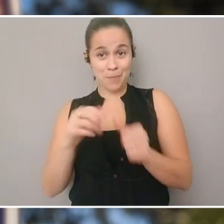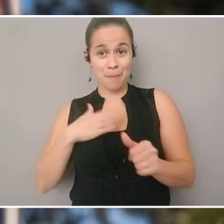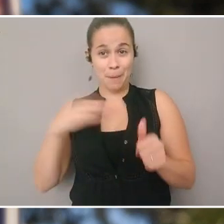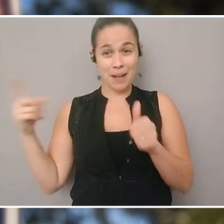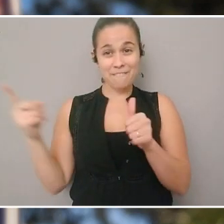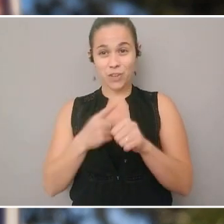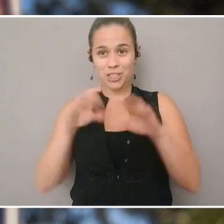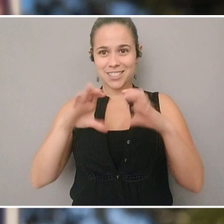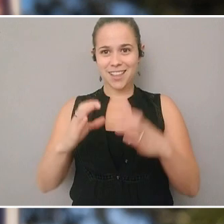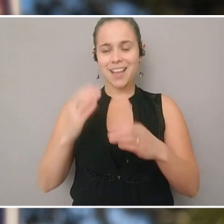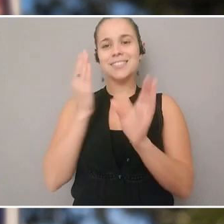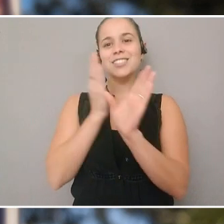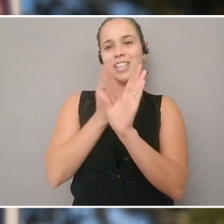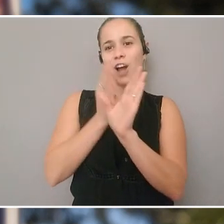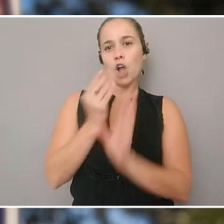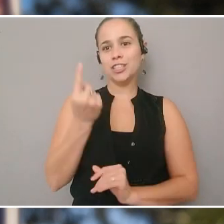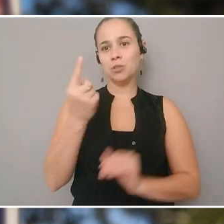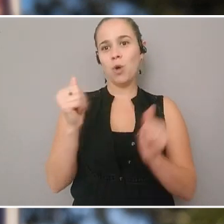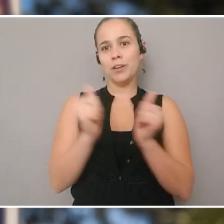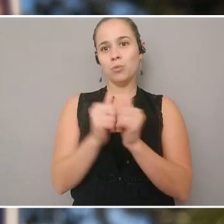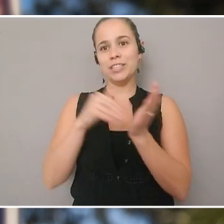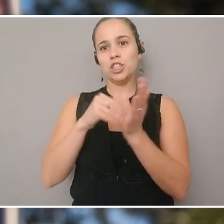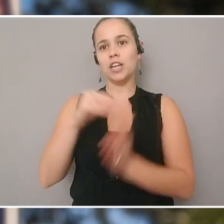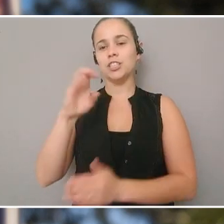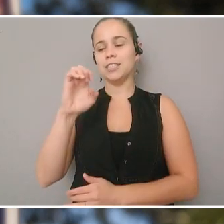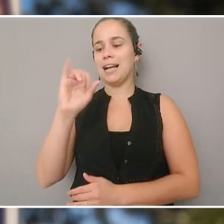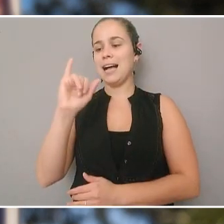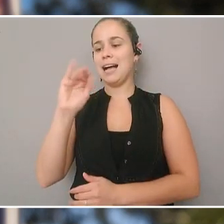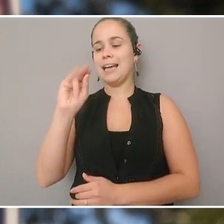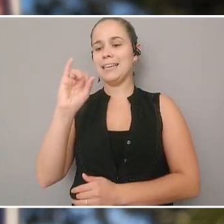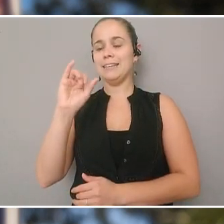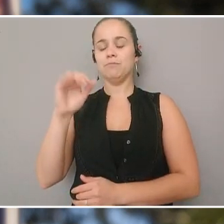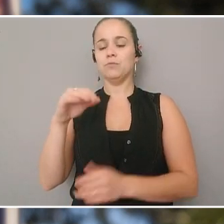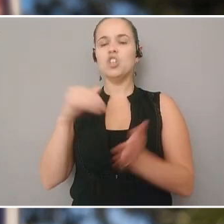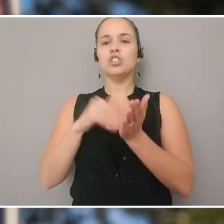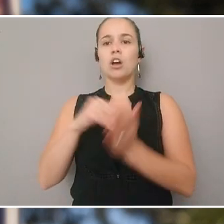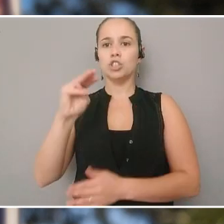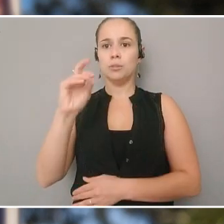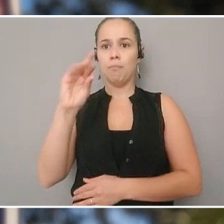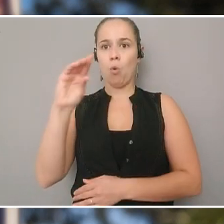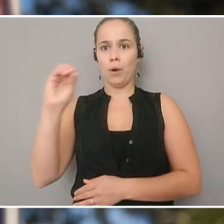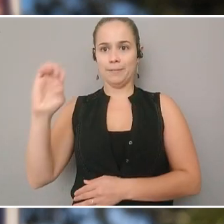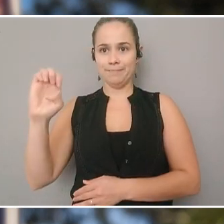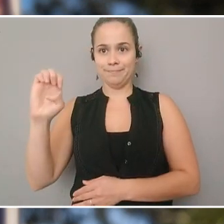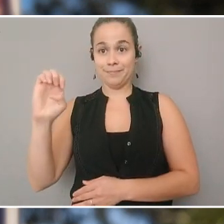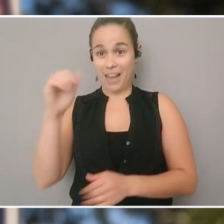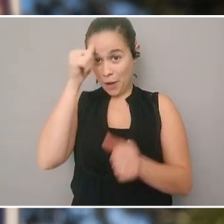Psicología, con el Dr. Inez Moore. Yo